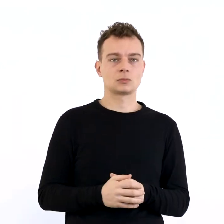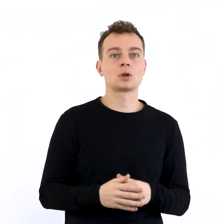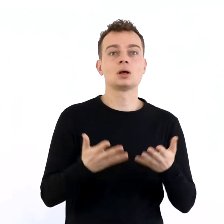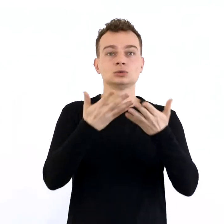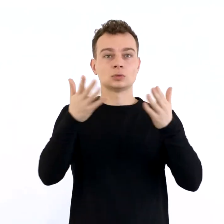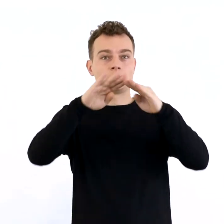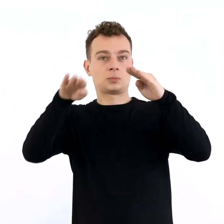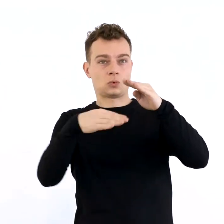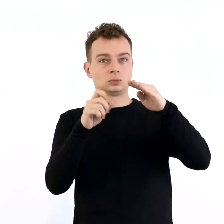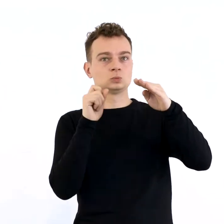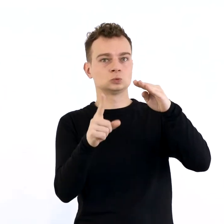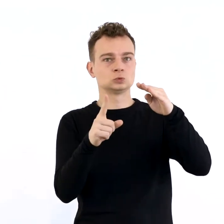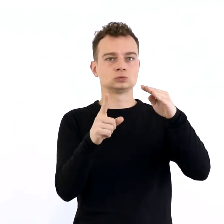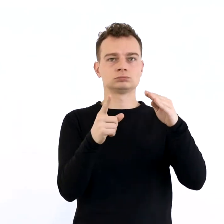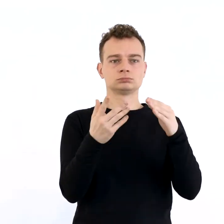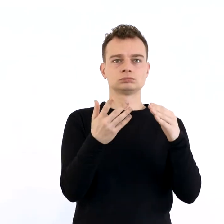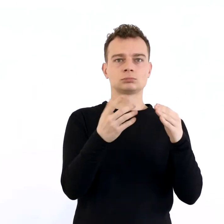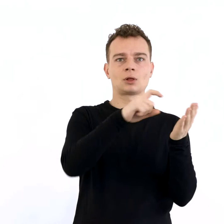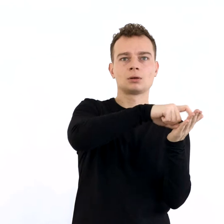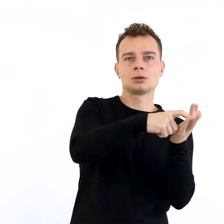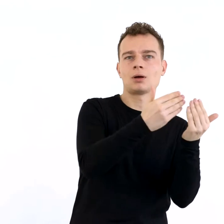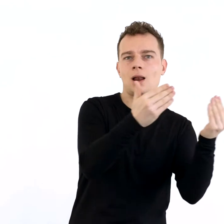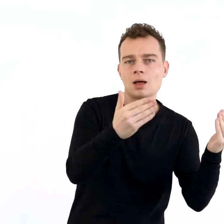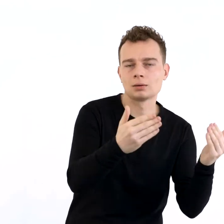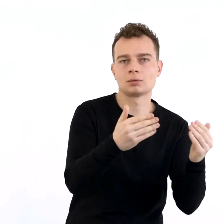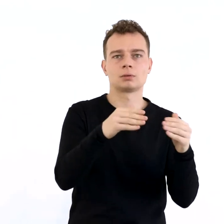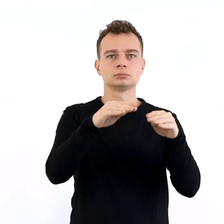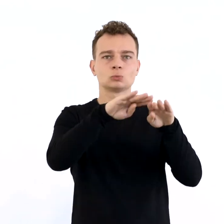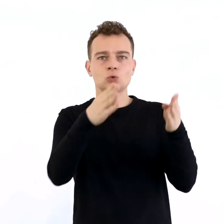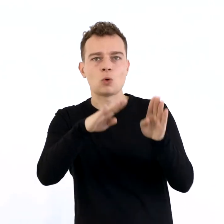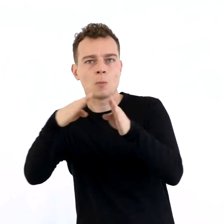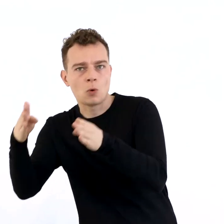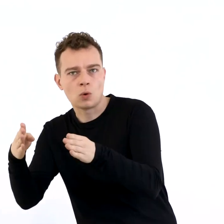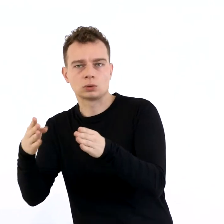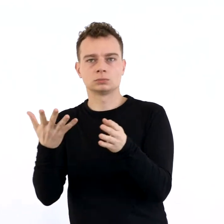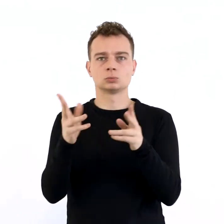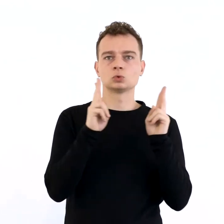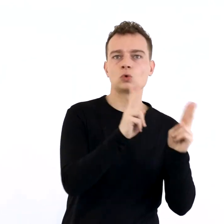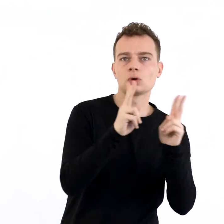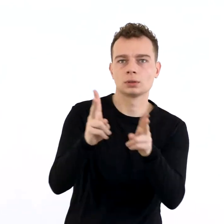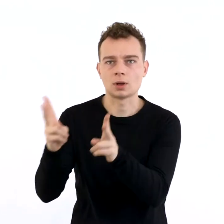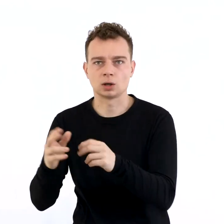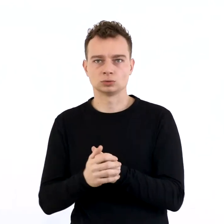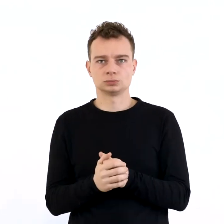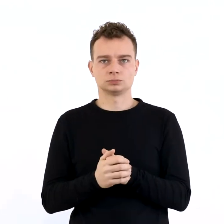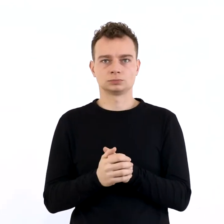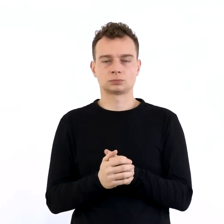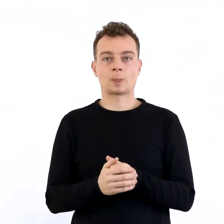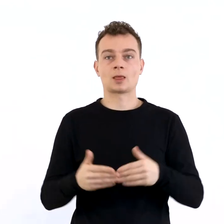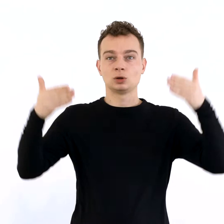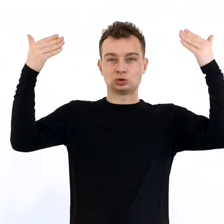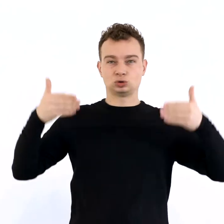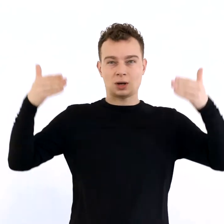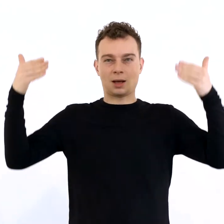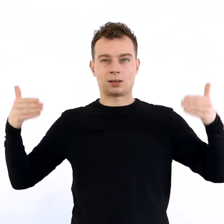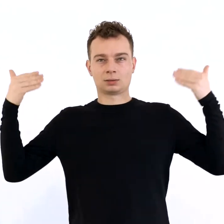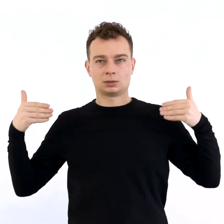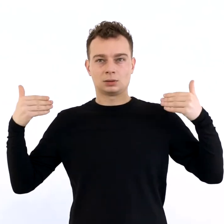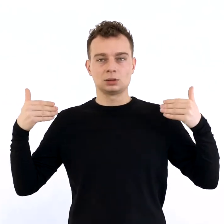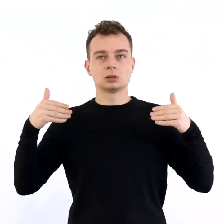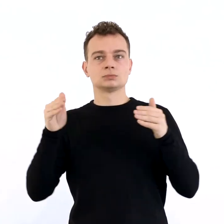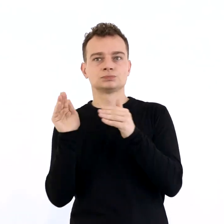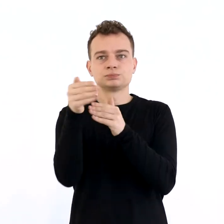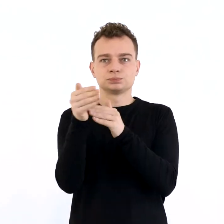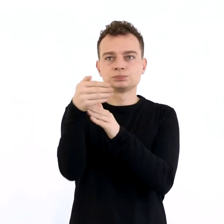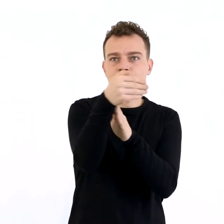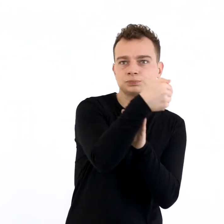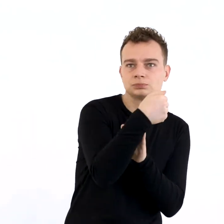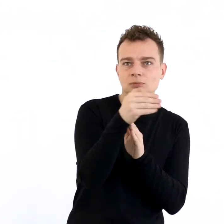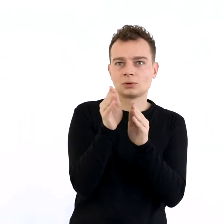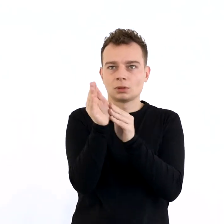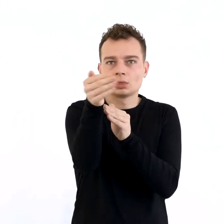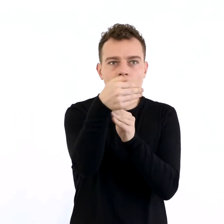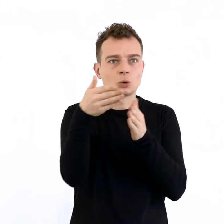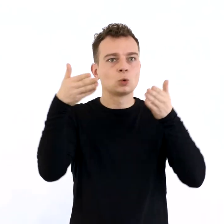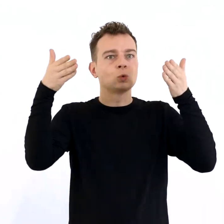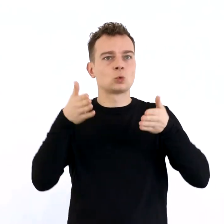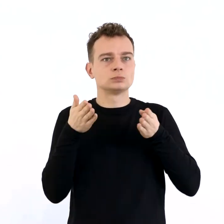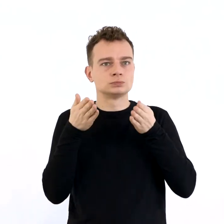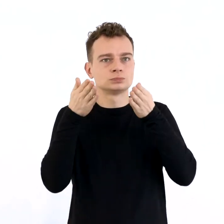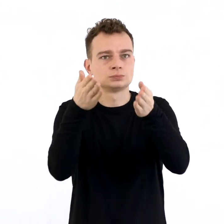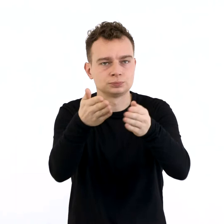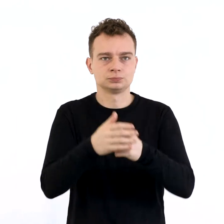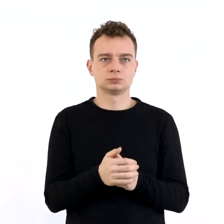składający się z galerii, komór i korytarzy, w ścianach których wydrążono nisze grobowe,